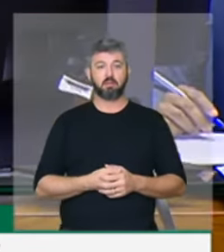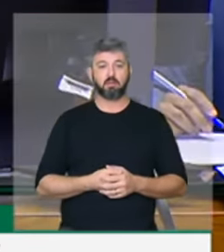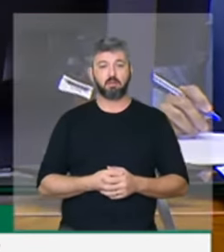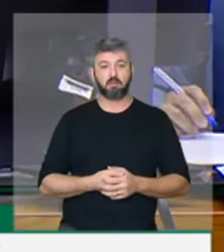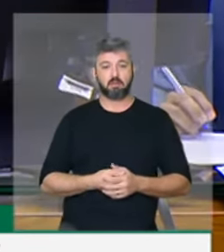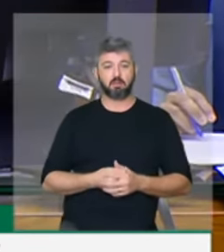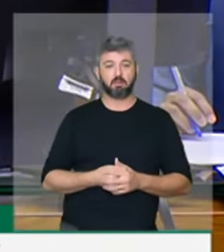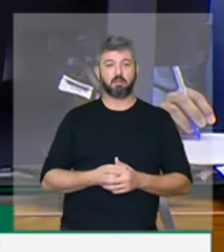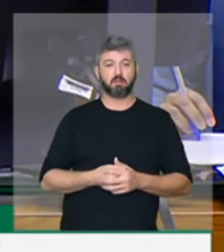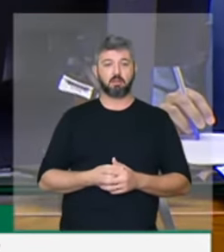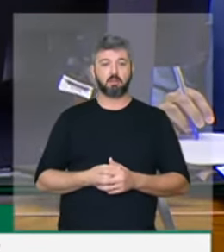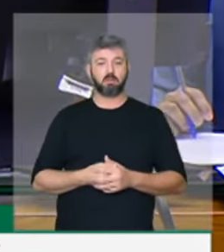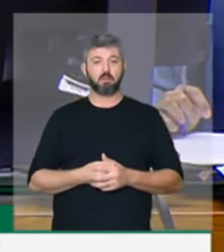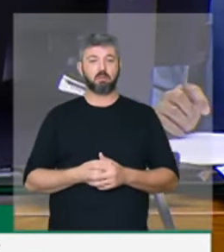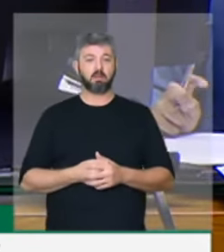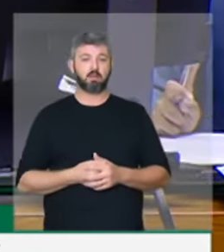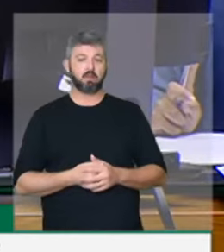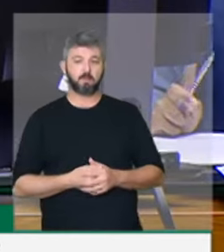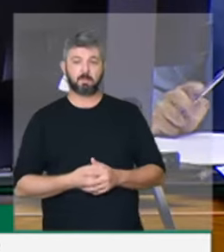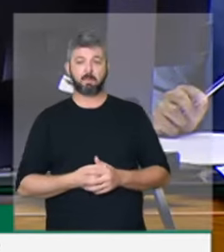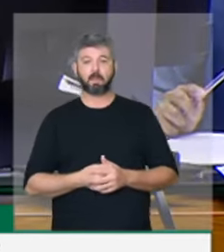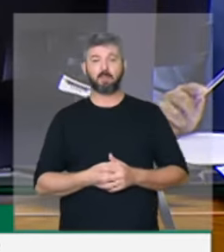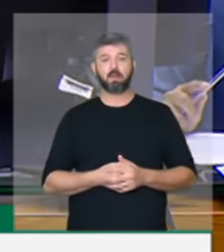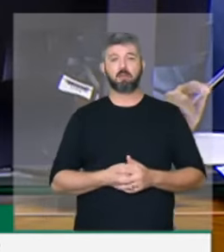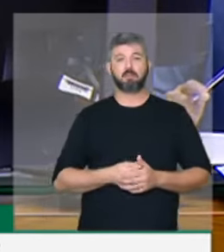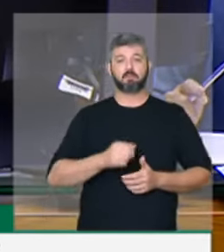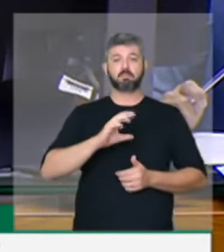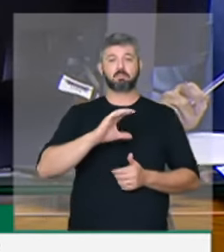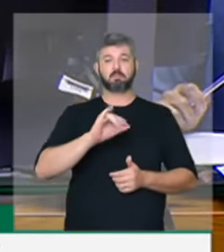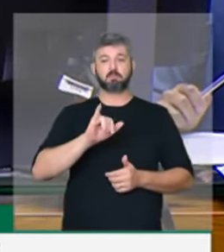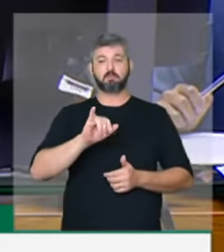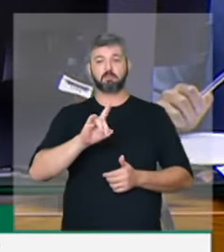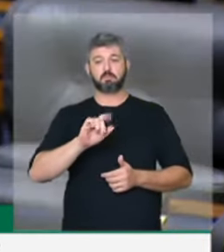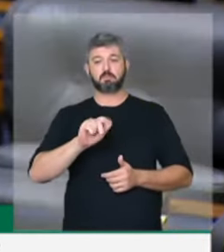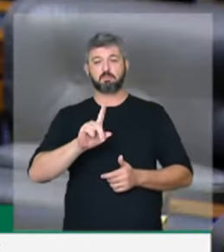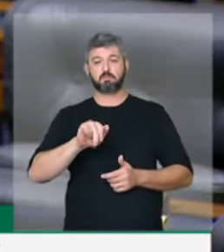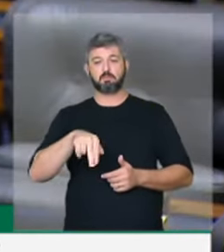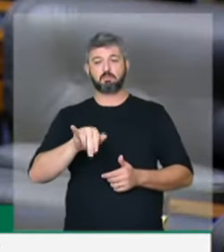ORIENTA... CIDADANIA, DEPUTADO MANENTE. [DEPUTADO]: PRESIDENTE, PRIMEIRO SAUDÁ-LO ACHO QUE É UM DIA ESPECIAL QUE NÓS ESTAMOS VIVENCIANDO